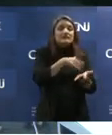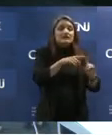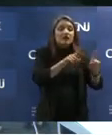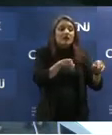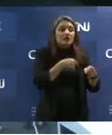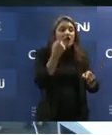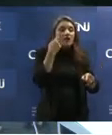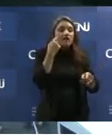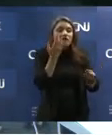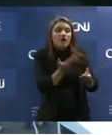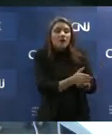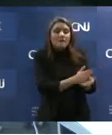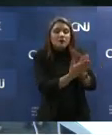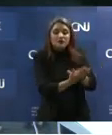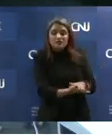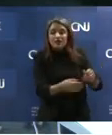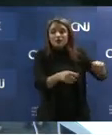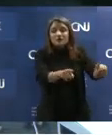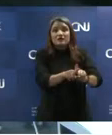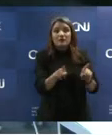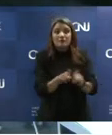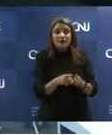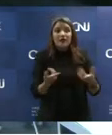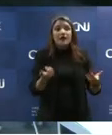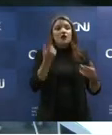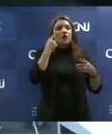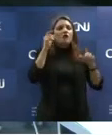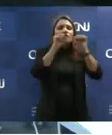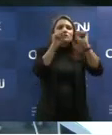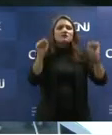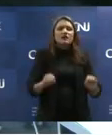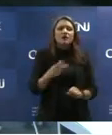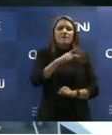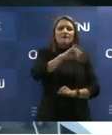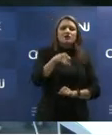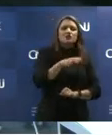Entrava no sistema de PJ e pessoalmente, analisando processo por processo,